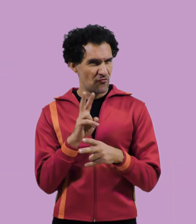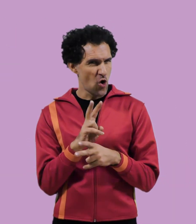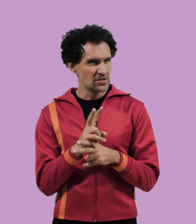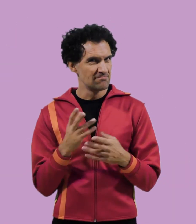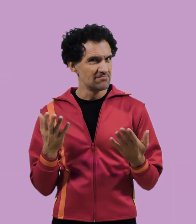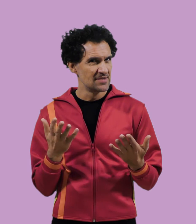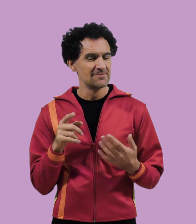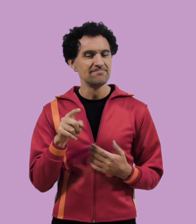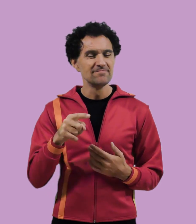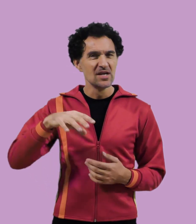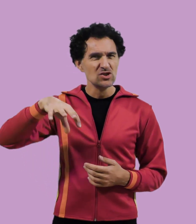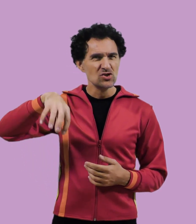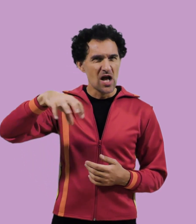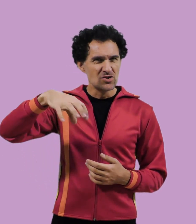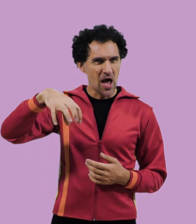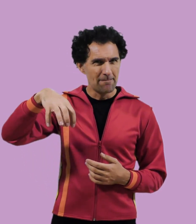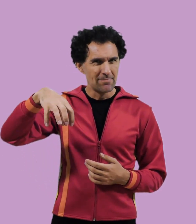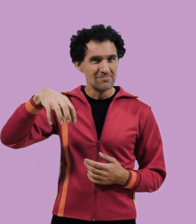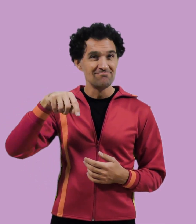Aber bitte Vorsicht bitte bei Snapchat.